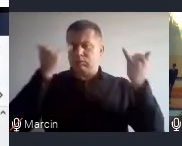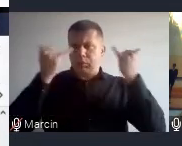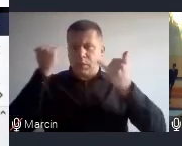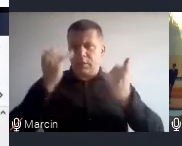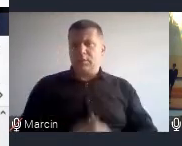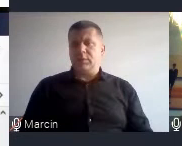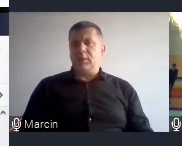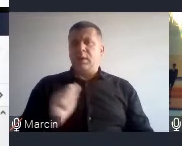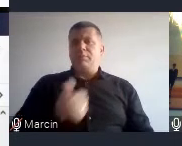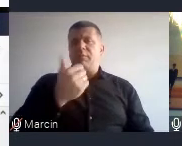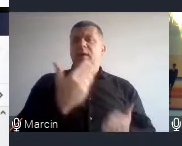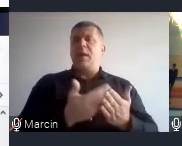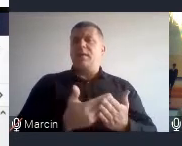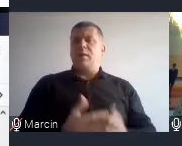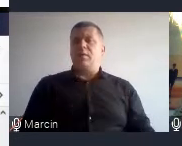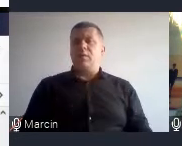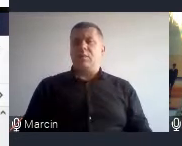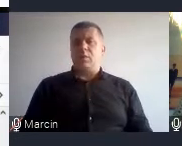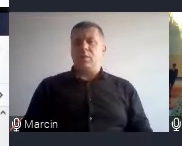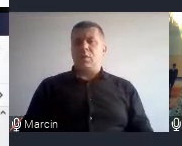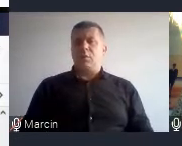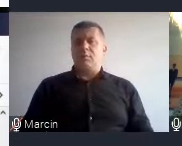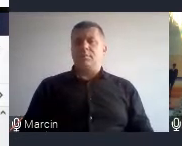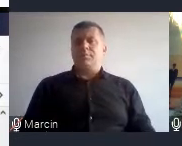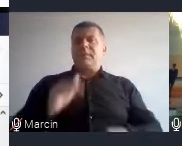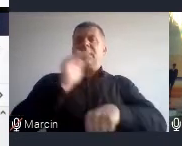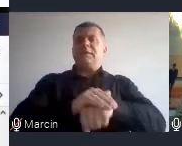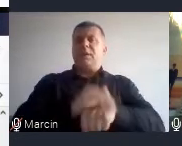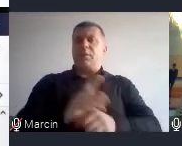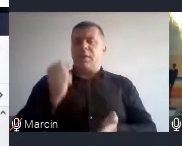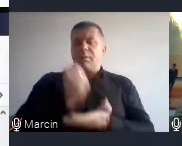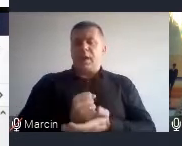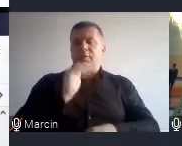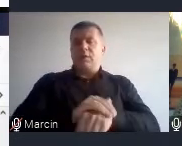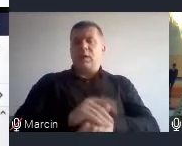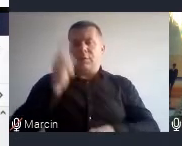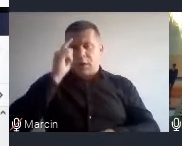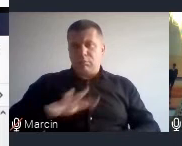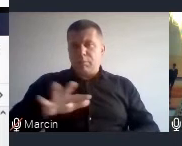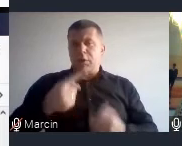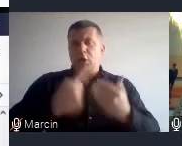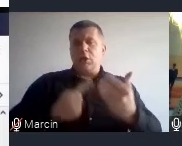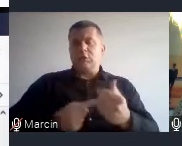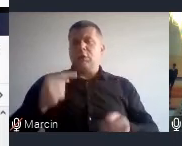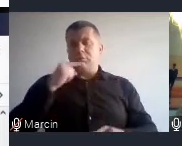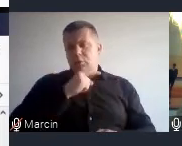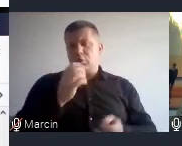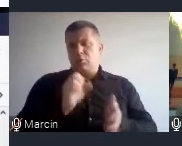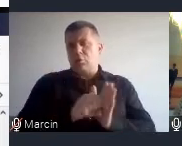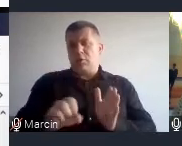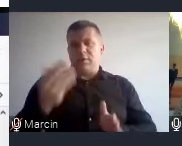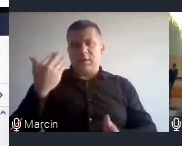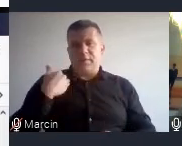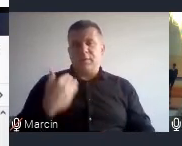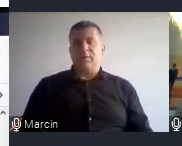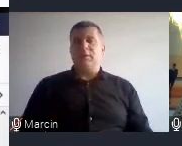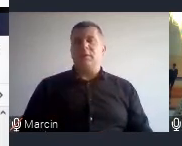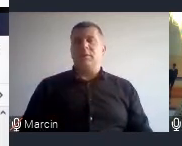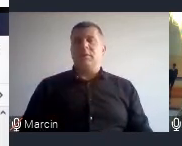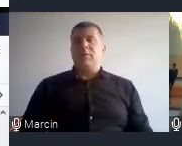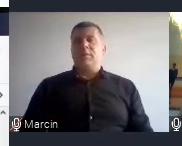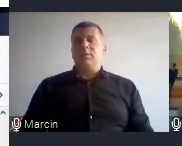Po pierwsze dlatego, że zamawiający w Prawie Zamówień Publicznych liczyć te terminy potrafią już od dawna, o tyle zamawiający